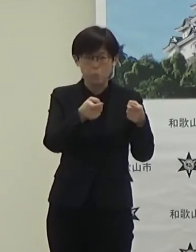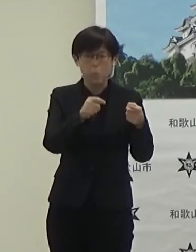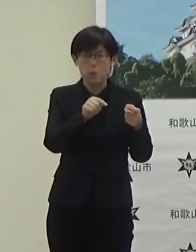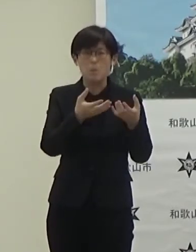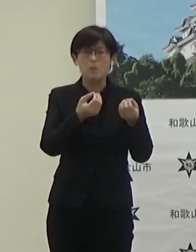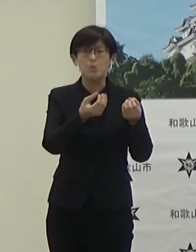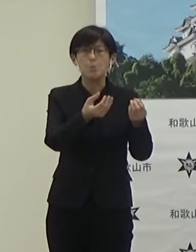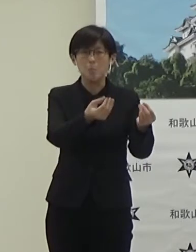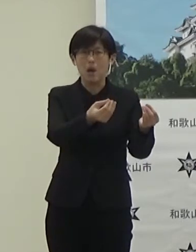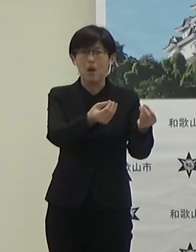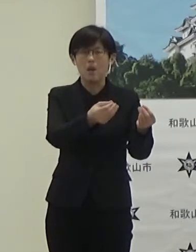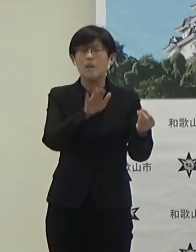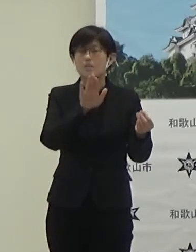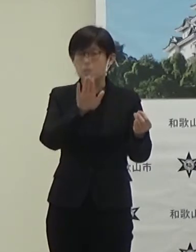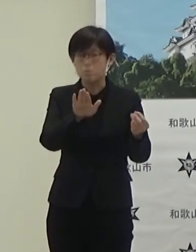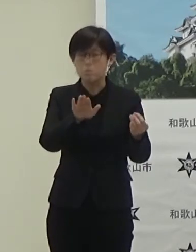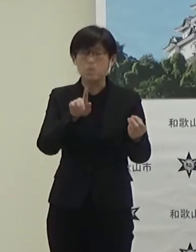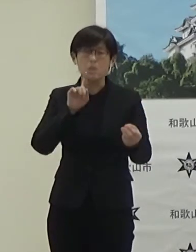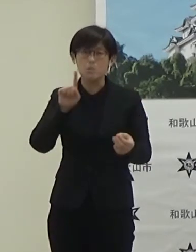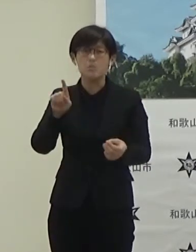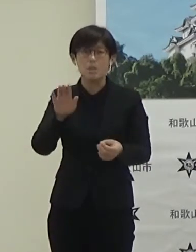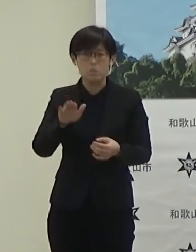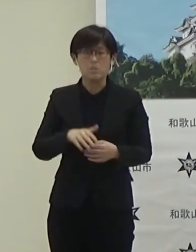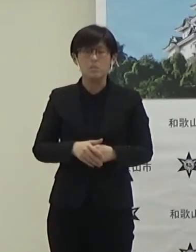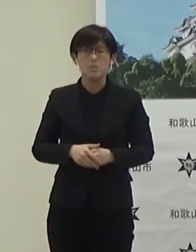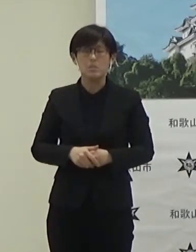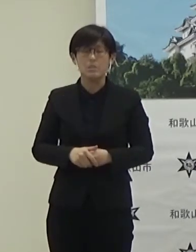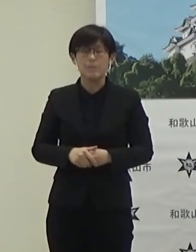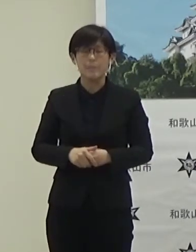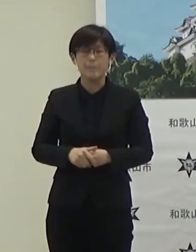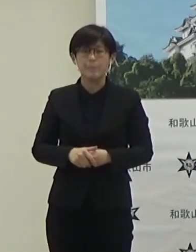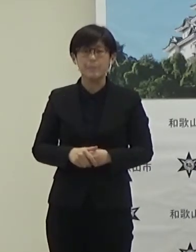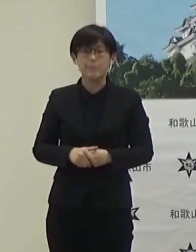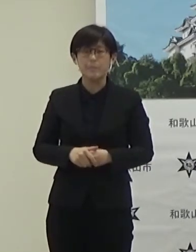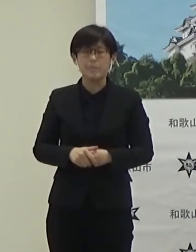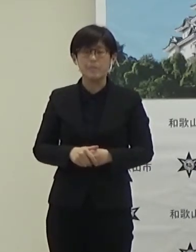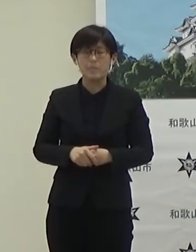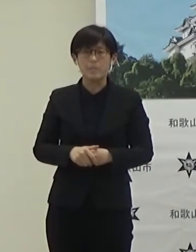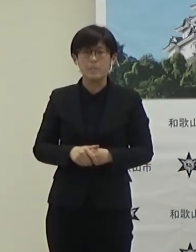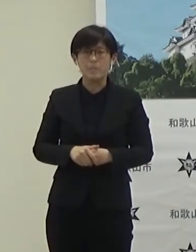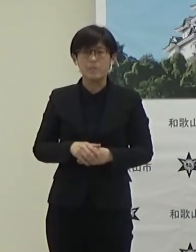っていうことで今回 それで要望をですね、出させてもらって、